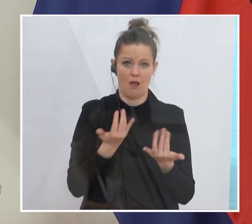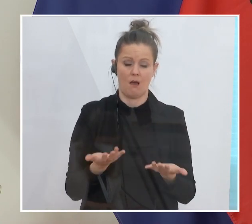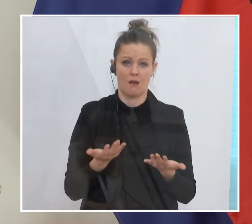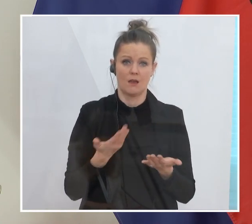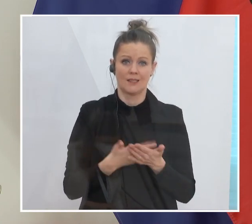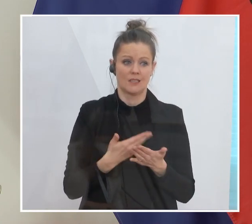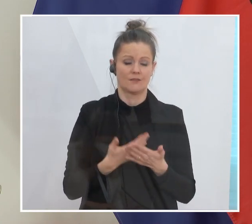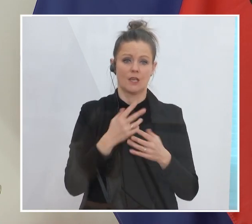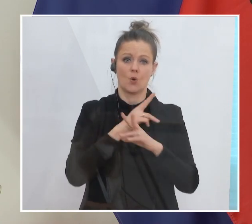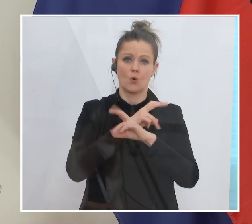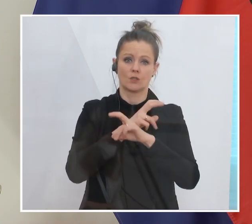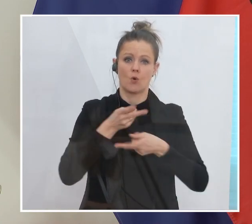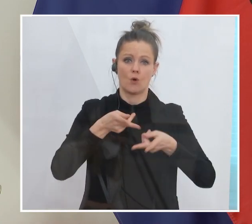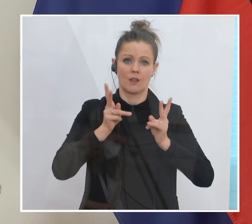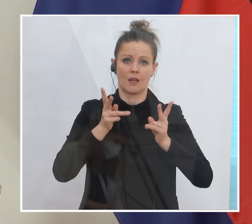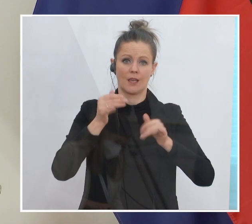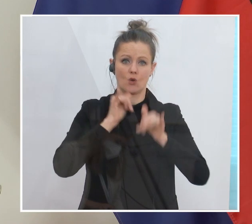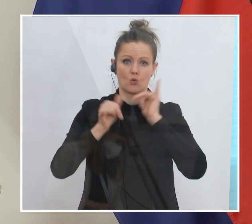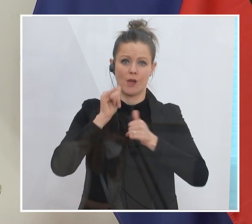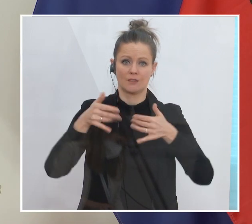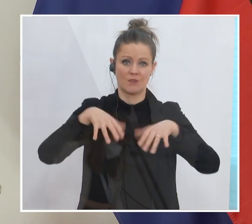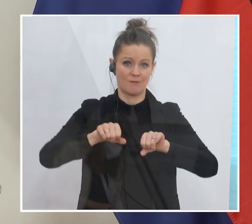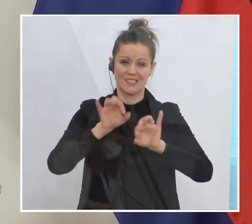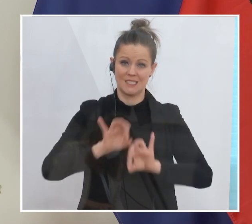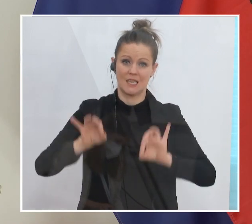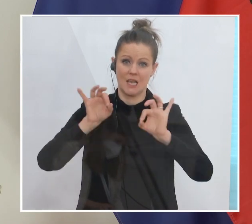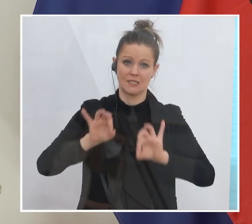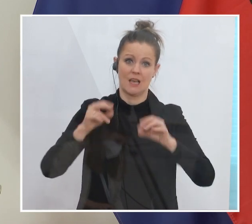österreichischen Hotellerie- und Tourismusbank wirklich ein sehr wichtiges Instrument geschaffen,